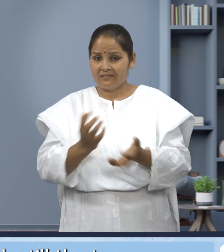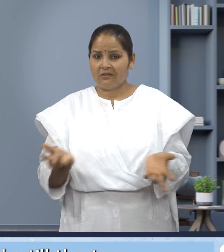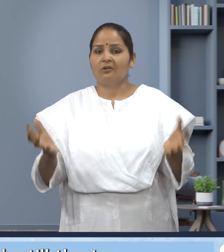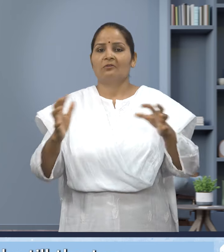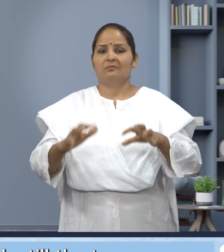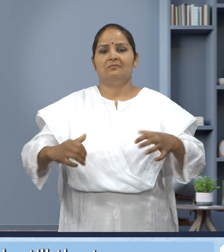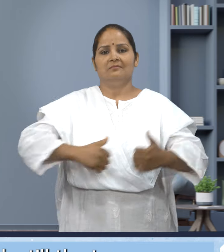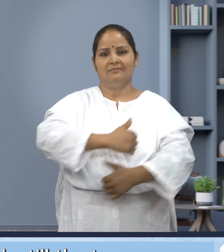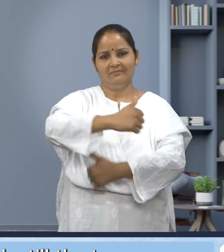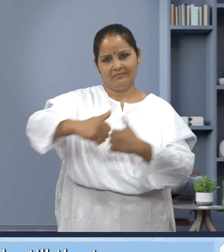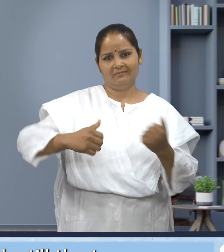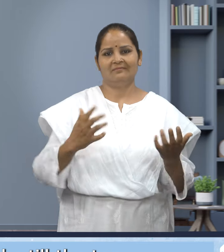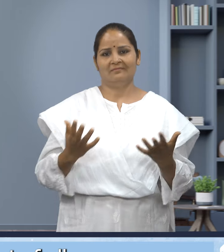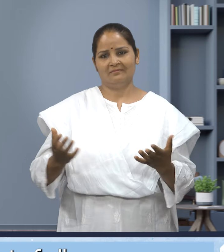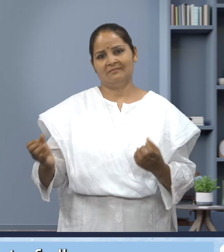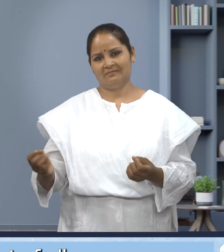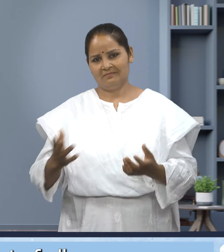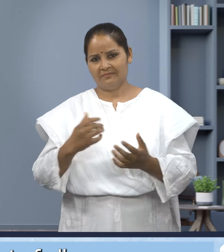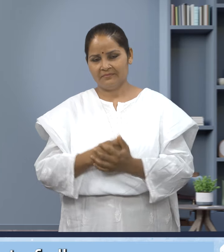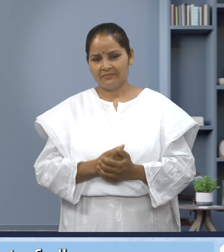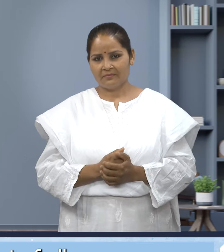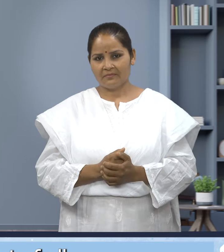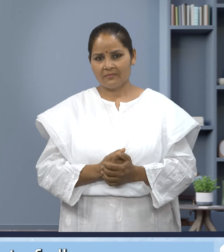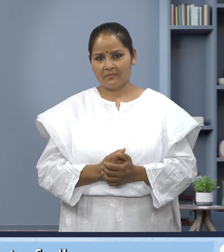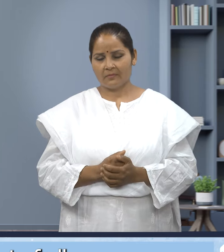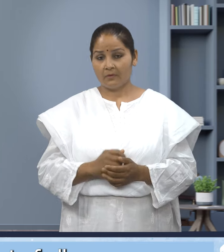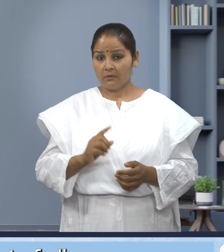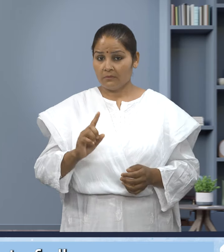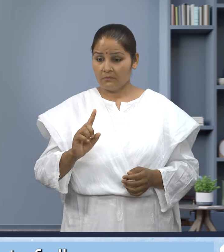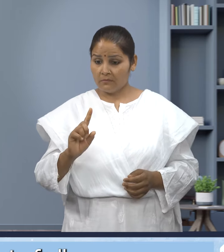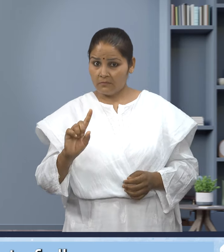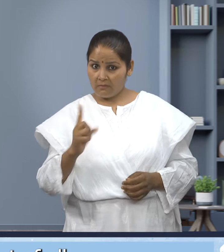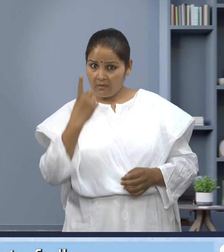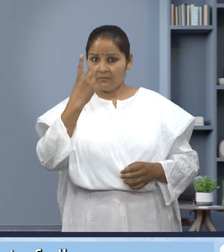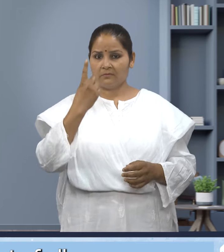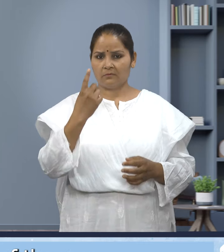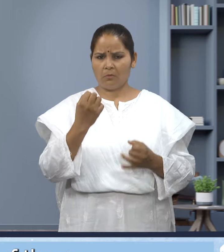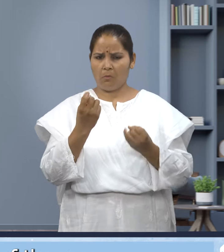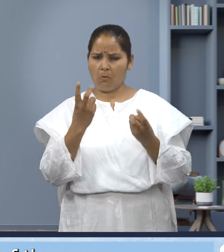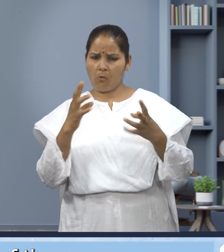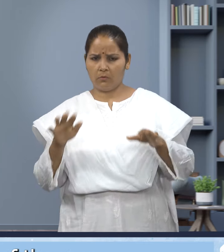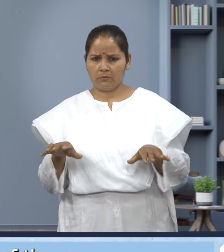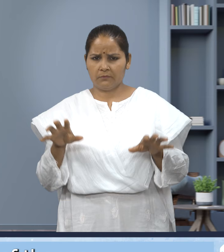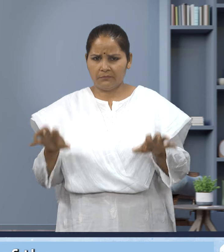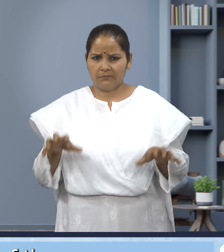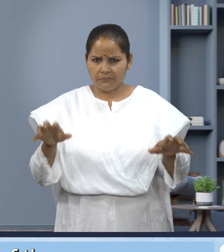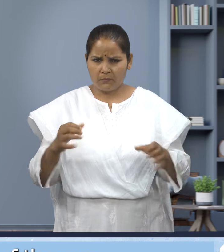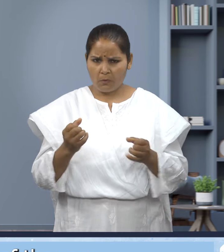ఏ కప్ప అయితే ముందుగా ఈ స్తంభం పైకి ఎక్కుతుందో అది విజేత అవుతుంది.